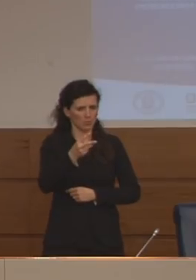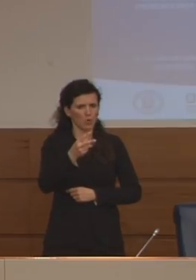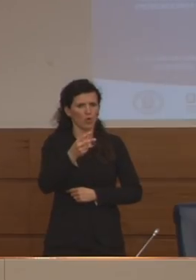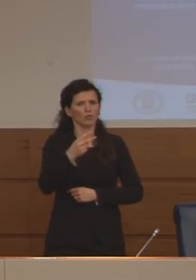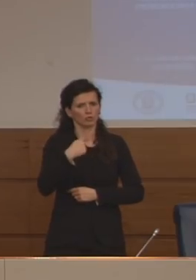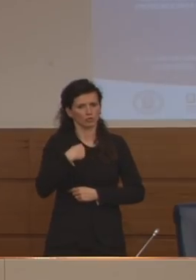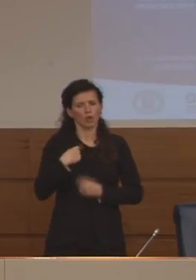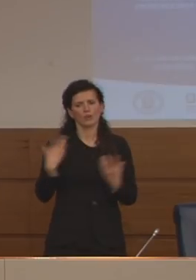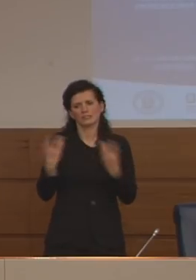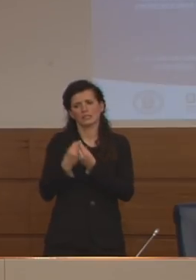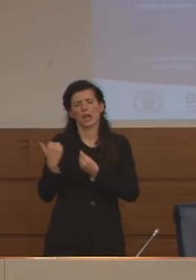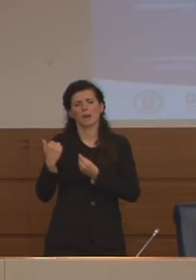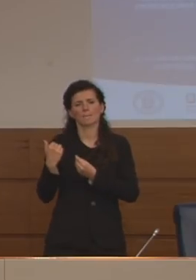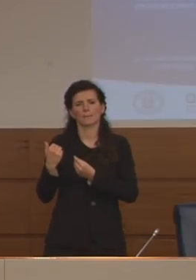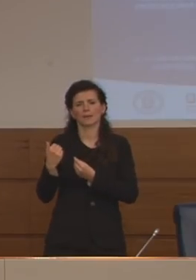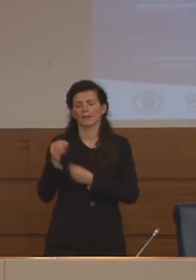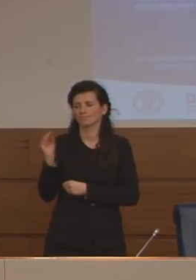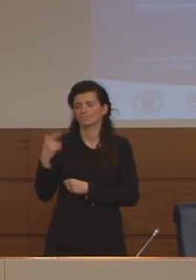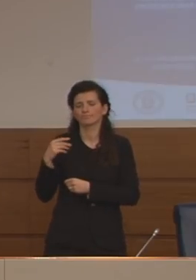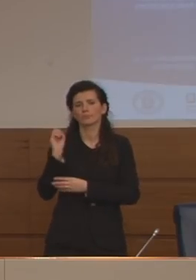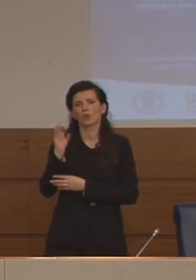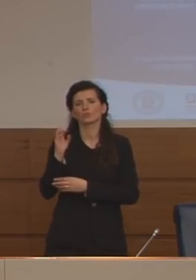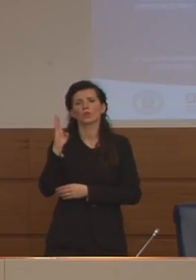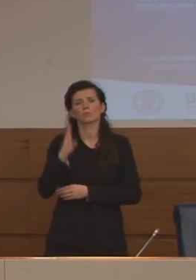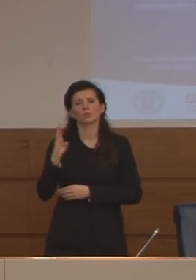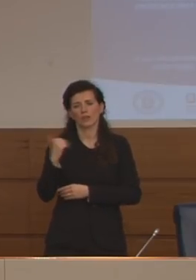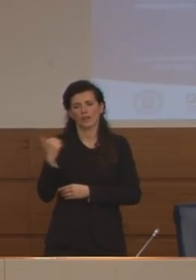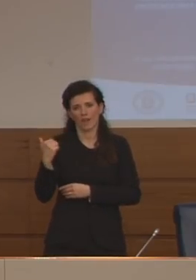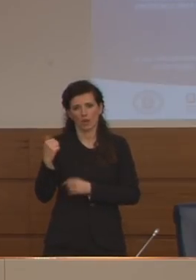Brusaferro, perché sta curando l'istruttoria. Come ha detto prima il